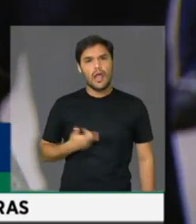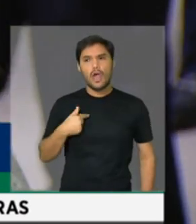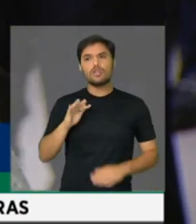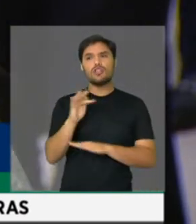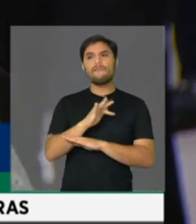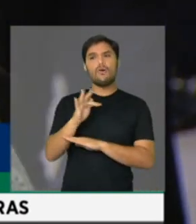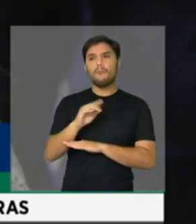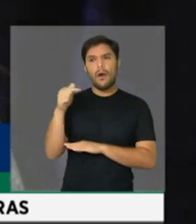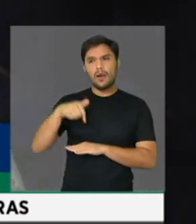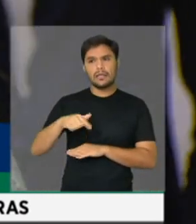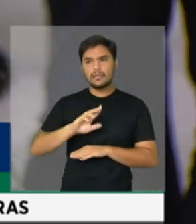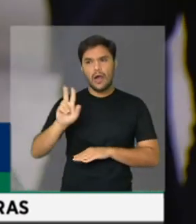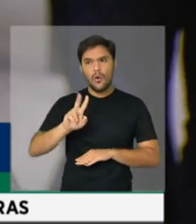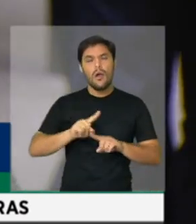É ACOSTUMADO, ACOSTUMADO A GRITAR, A DESRESPEITAR AS